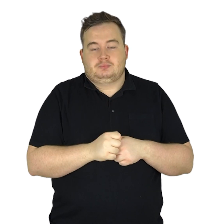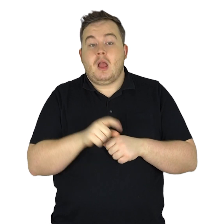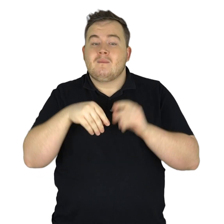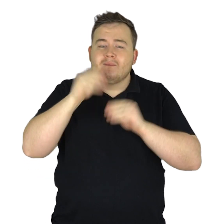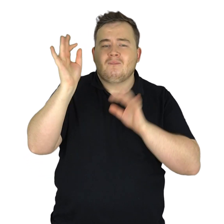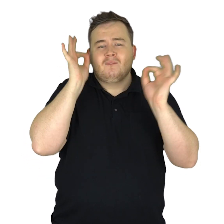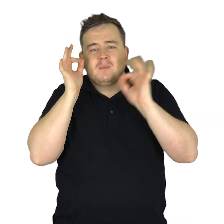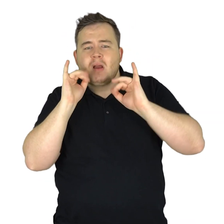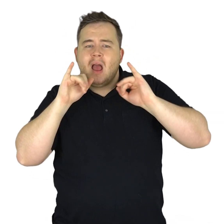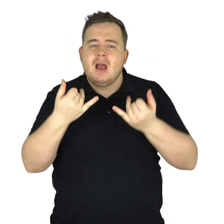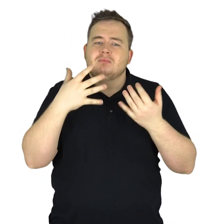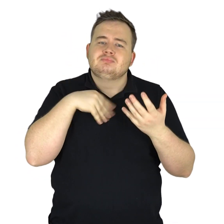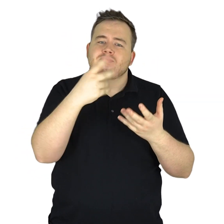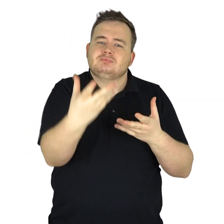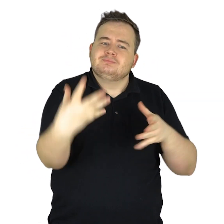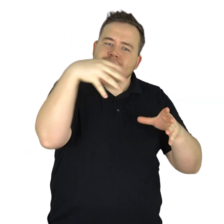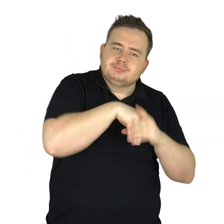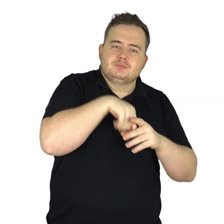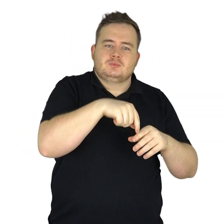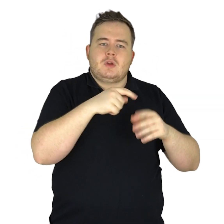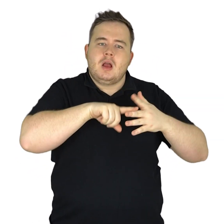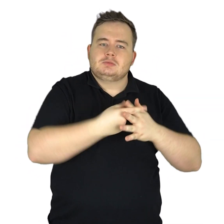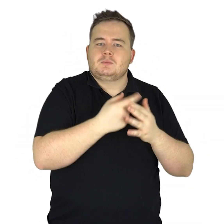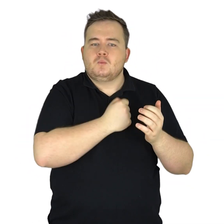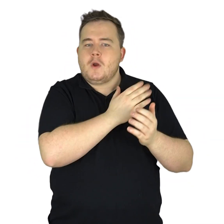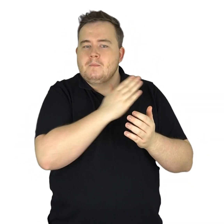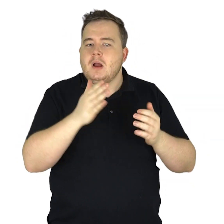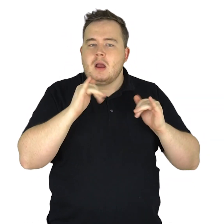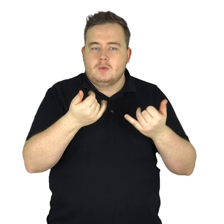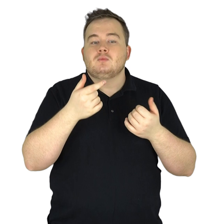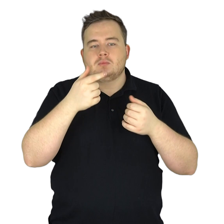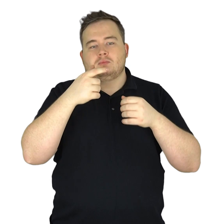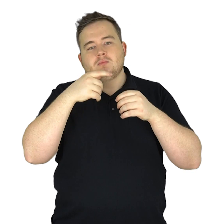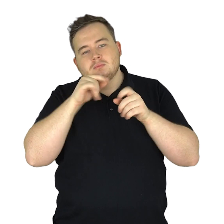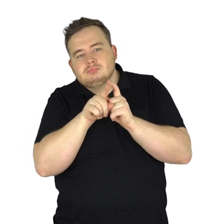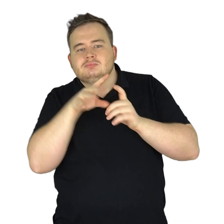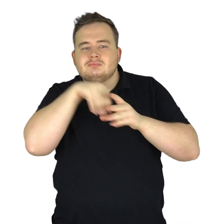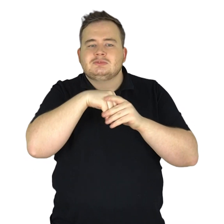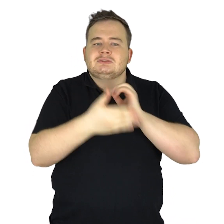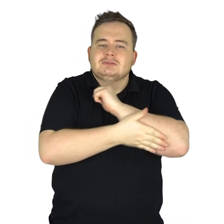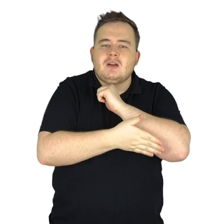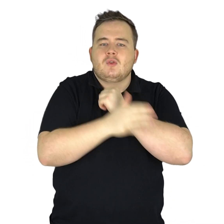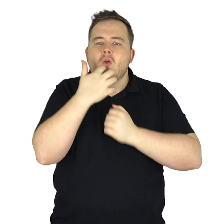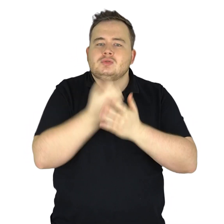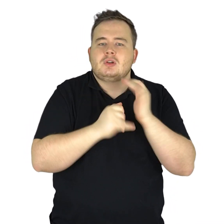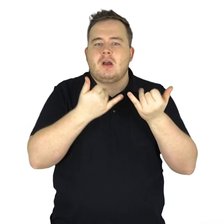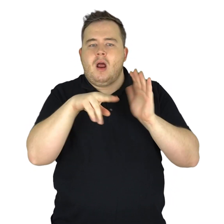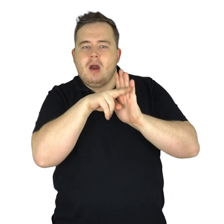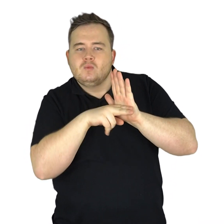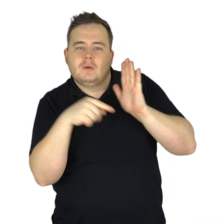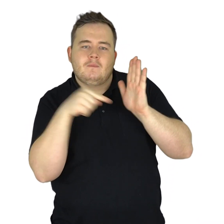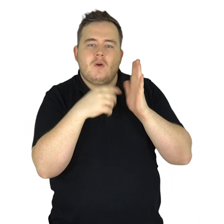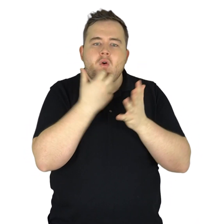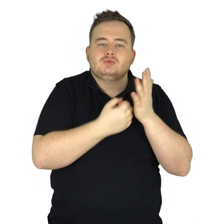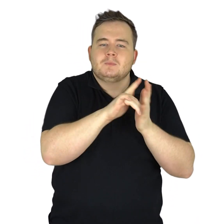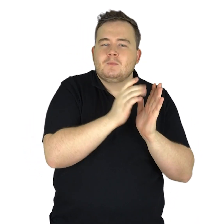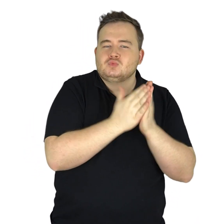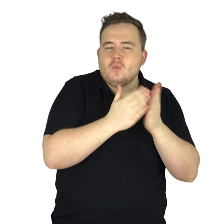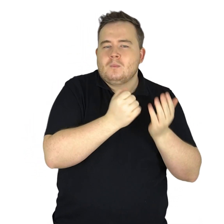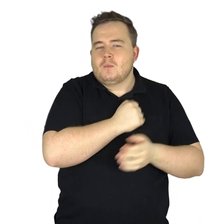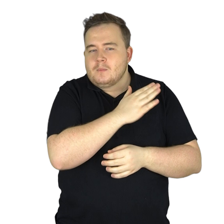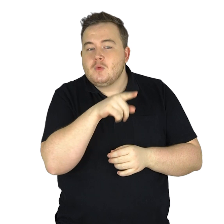Więcej informacji o tym jak zostać użytkownikiem, ale także zasady korzystania ze zbiorów, regulaminy,